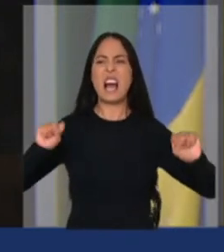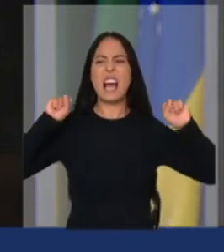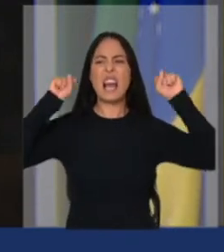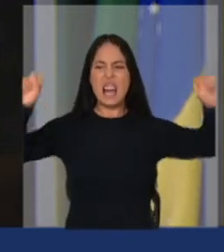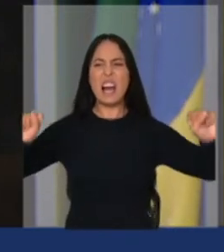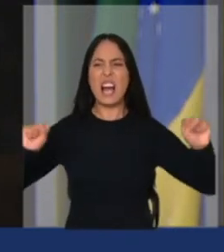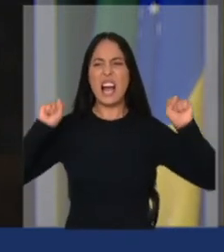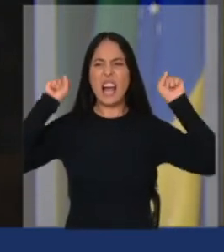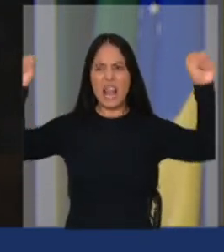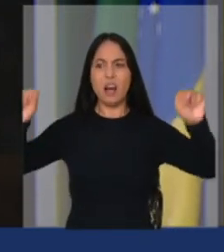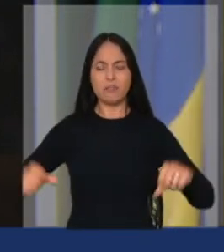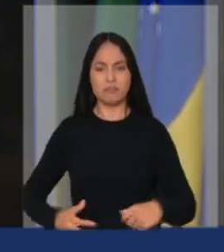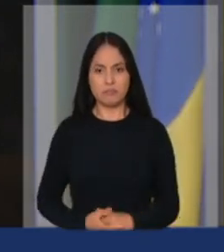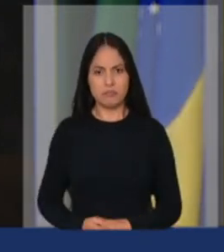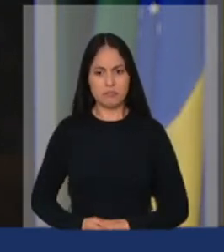DAS URNAS, AÍ EU CONTRÁRIA É SEGURANÇA DAS URNAS, AÍ ,